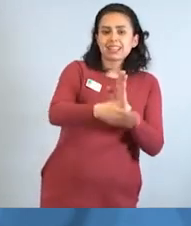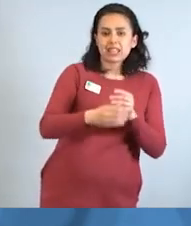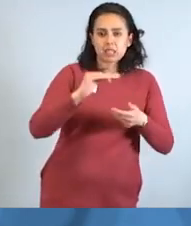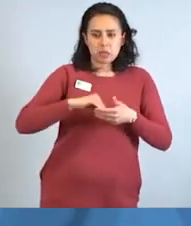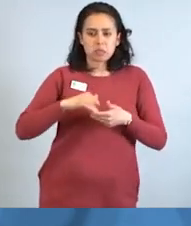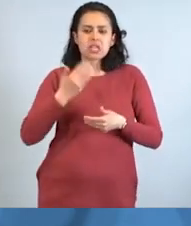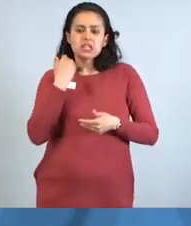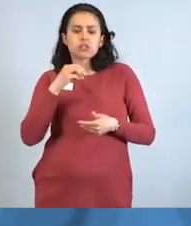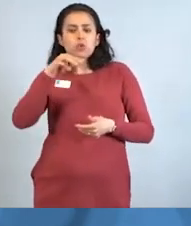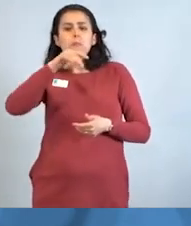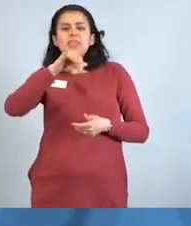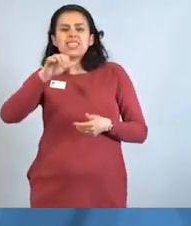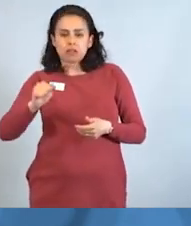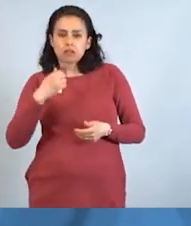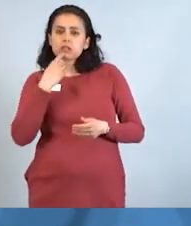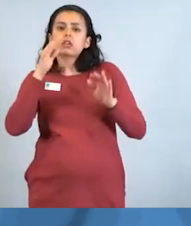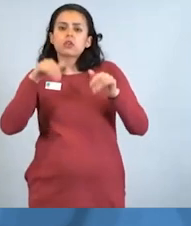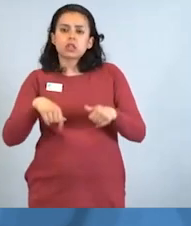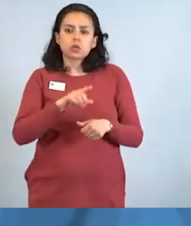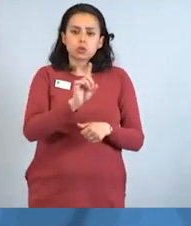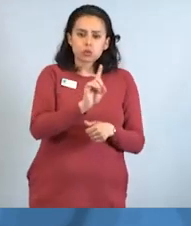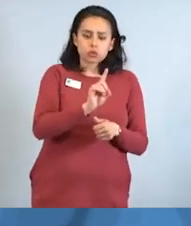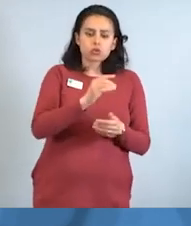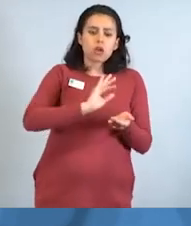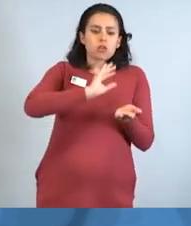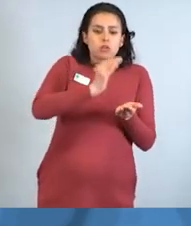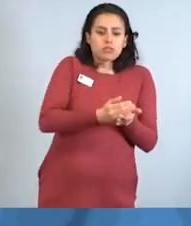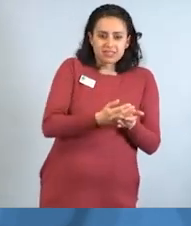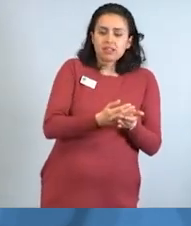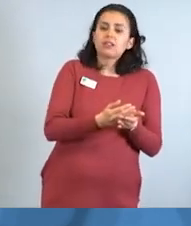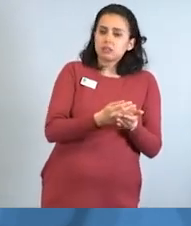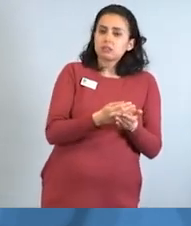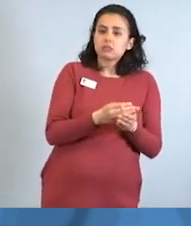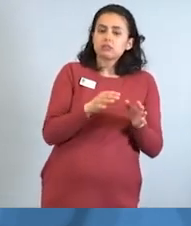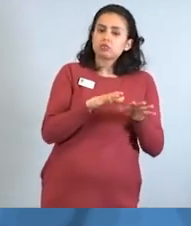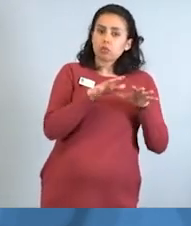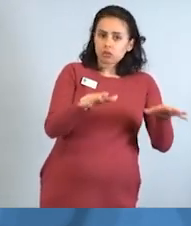ykkösannoksia on annettu eniten ja kakkosannoksia on vielä annettu hyvin vähän.